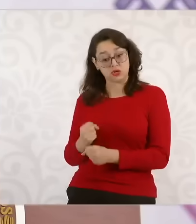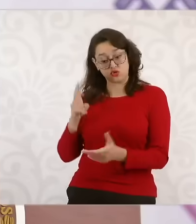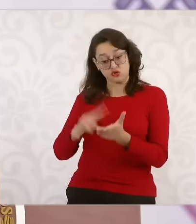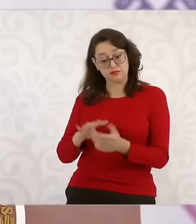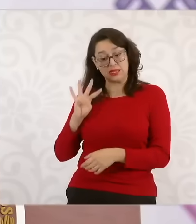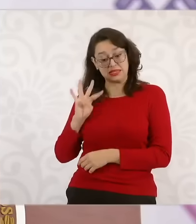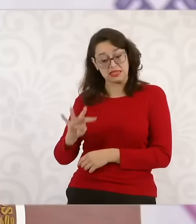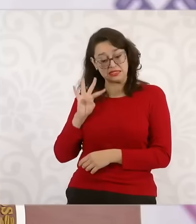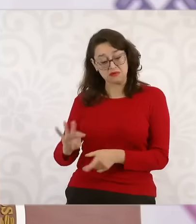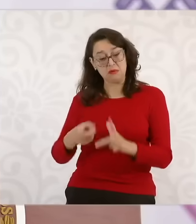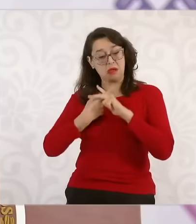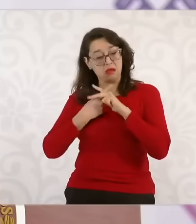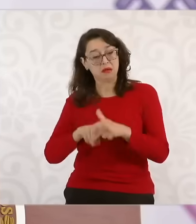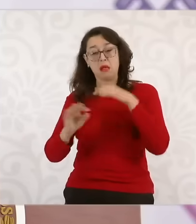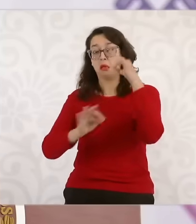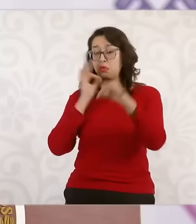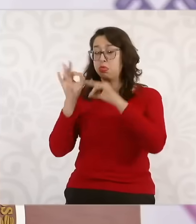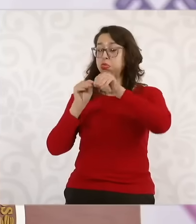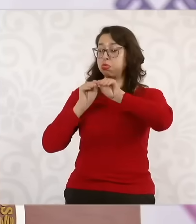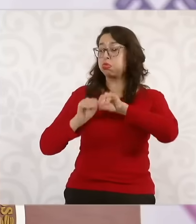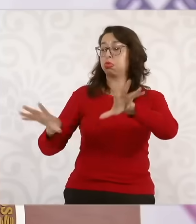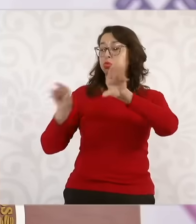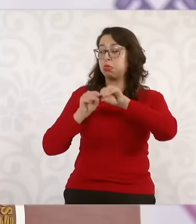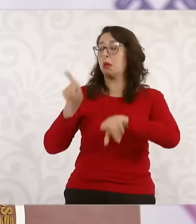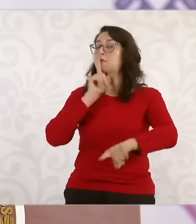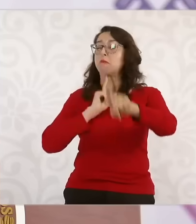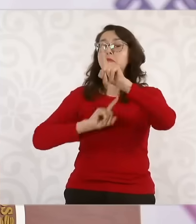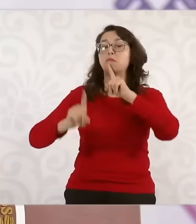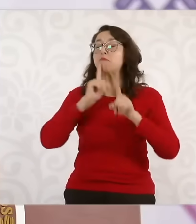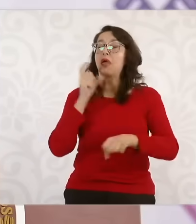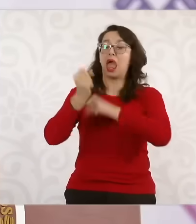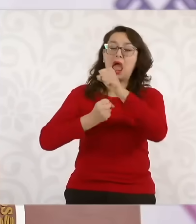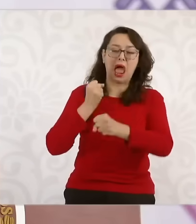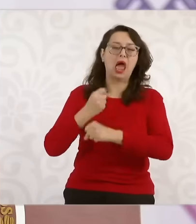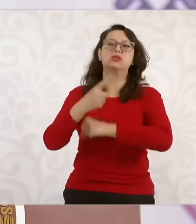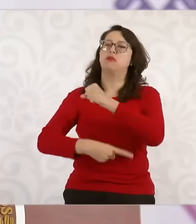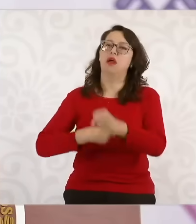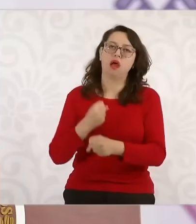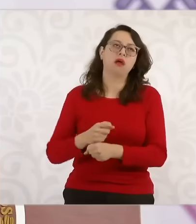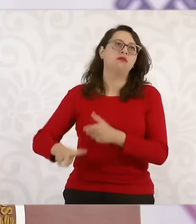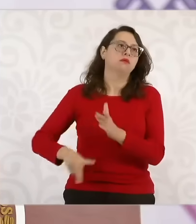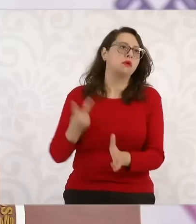a difundir falsedades cada fin de año repiten la mentira de un falso gasolinazo en el año nuevo. A